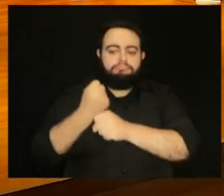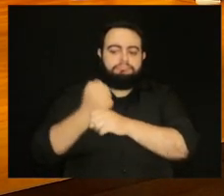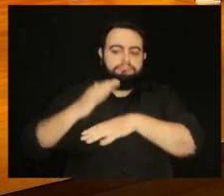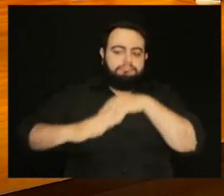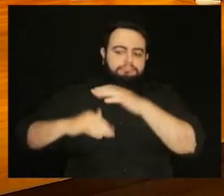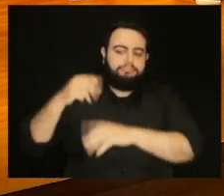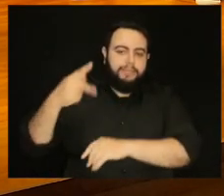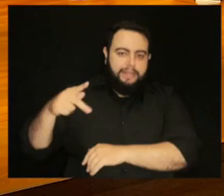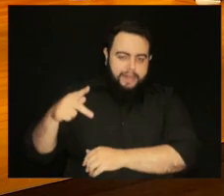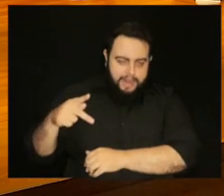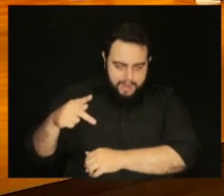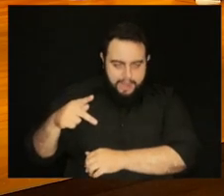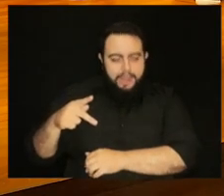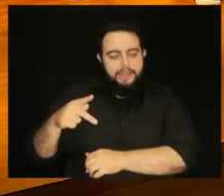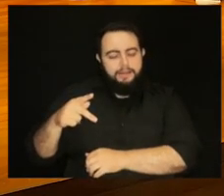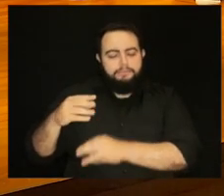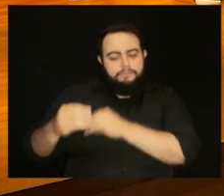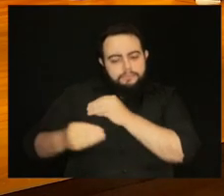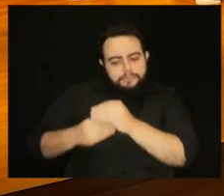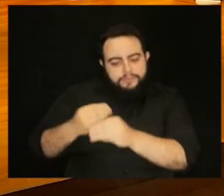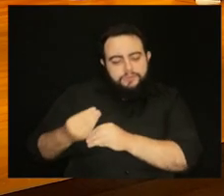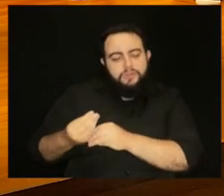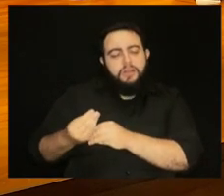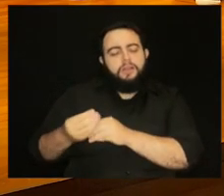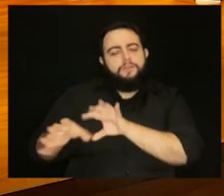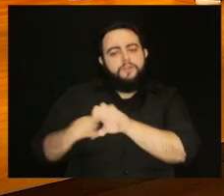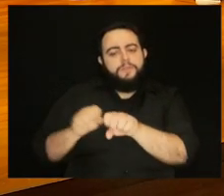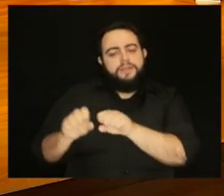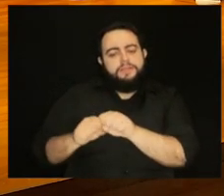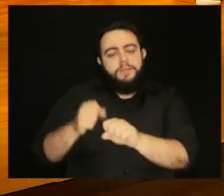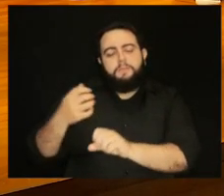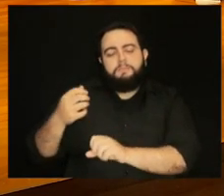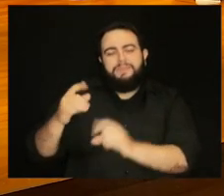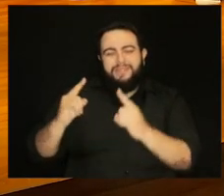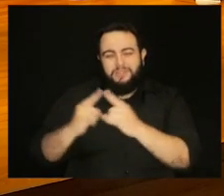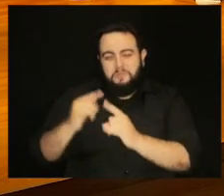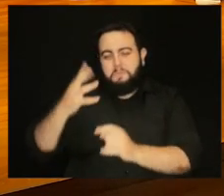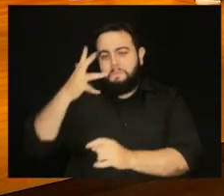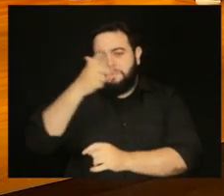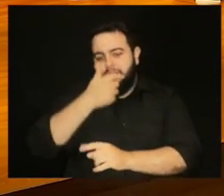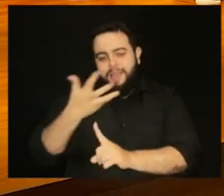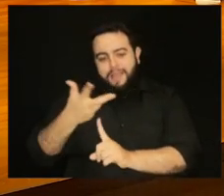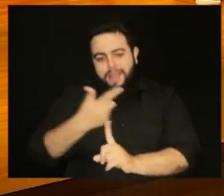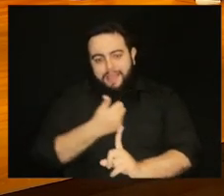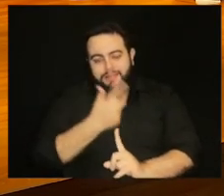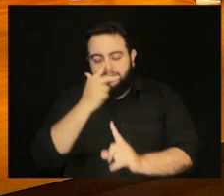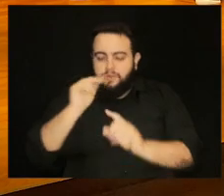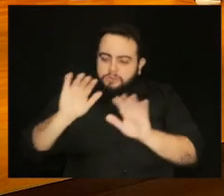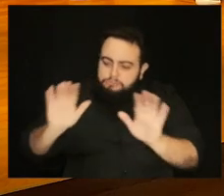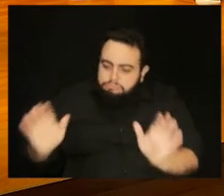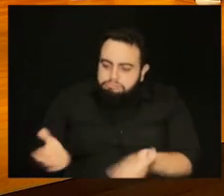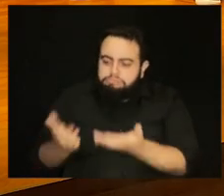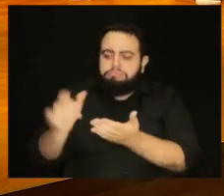Artes e tal tal com o fato dele ser brasileiro foi que tornou ele o músico único no mundo que